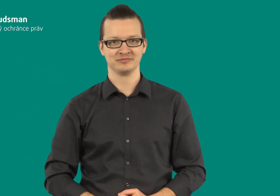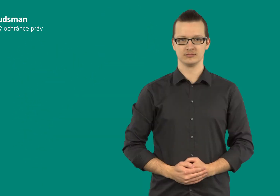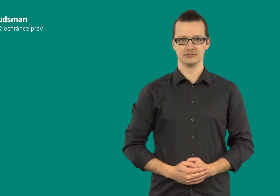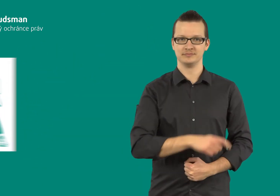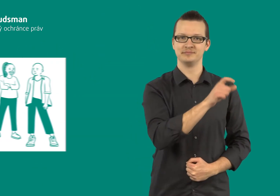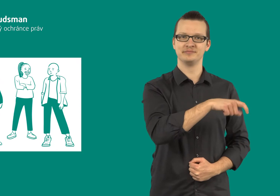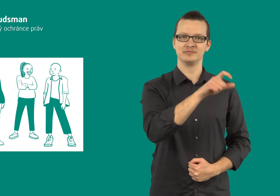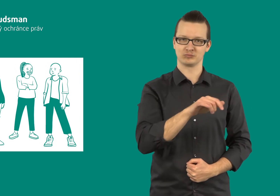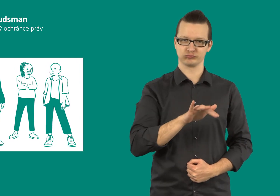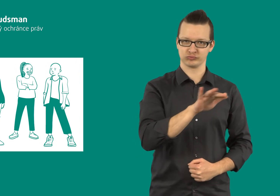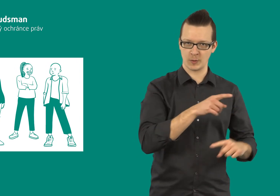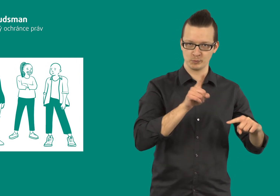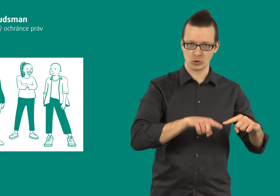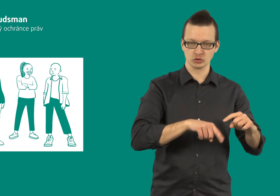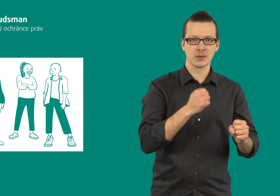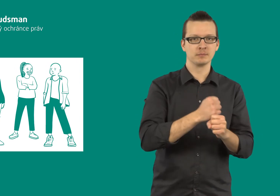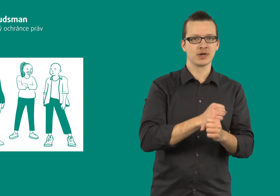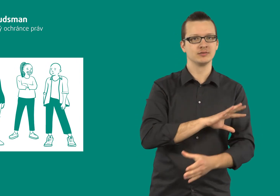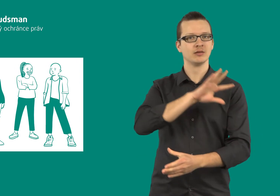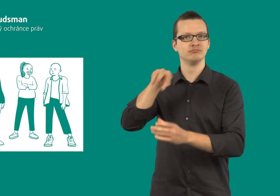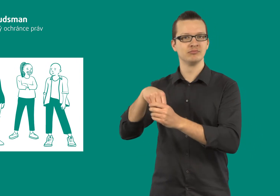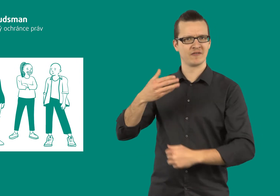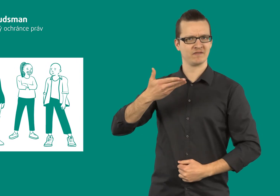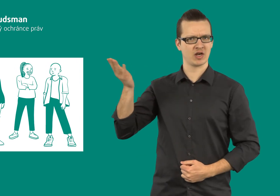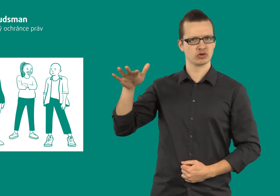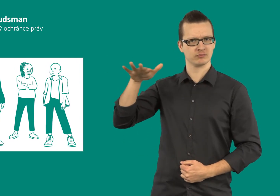Lidé s postižením by rádi pracovali ve veřejném sektoru